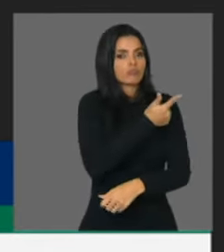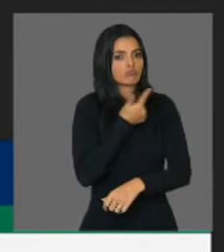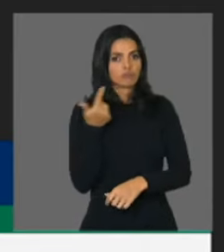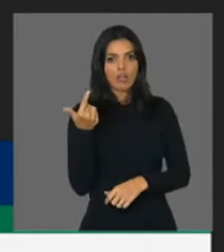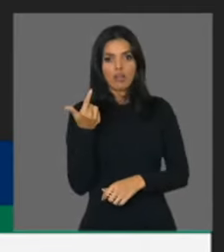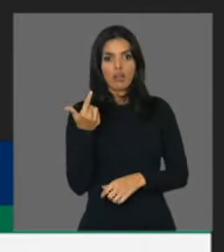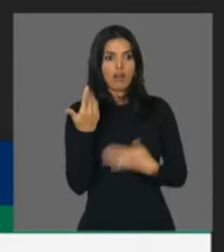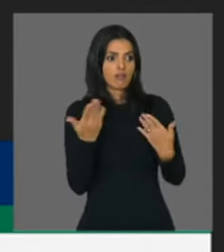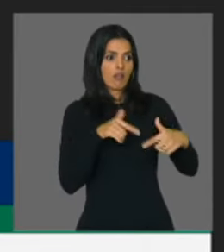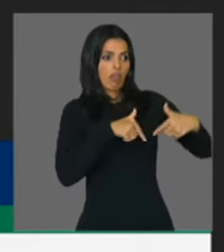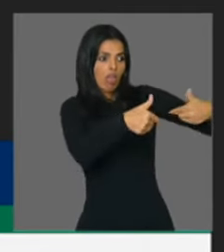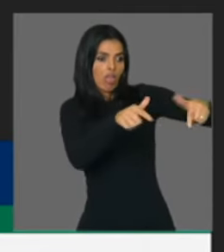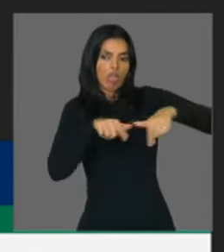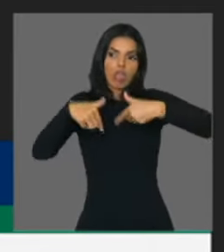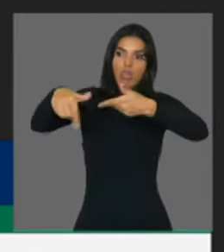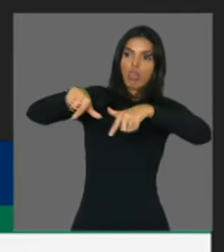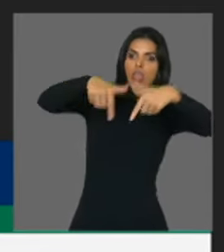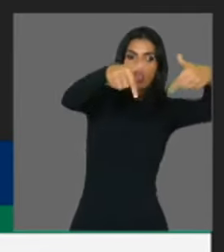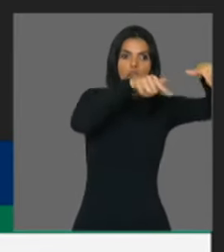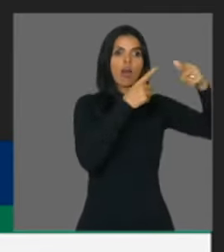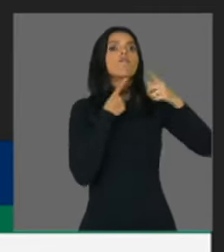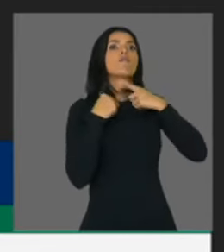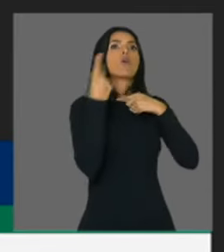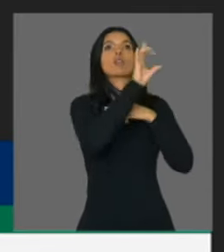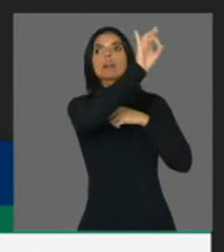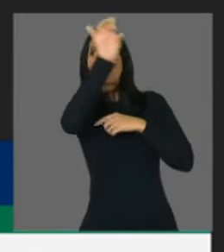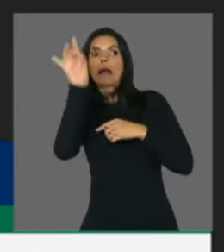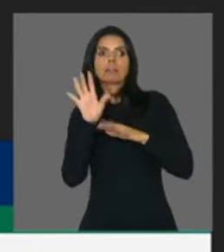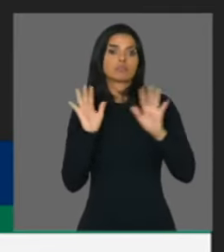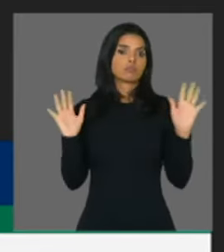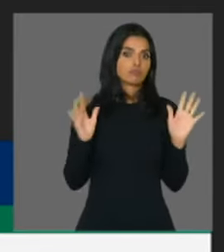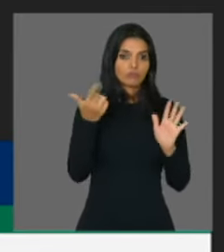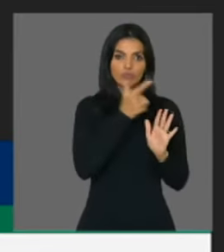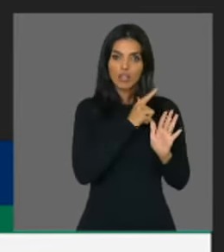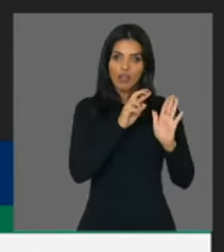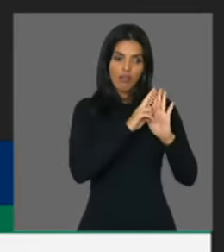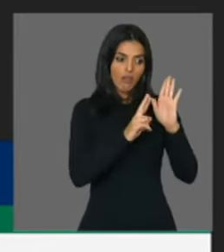MINISTÉRIO DA SAÚDE DO BRASIL, CADA UM FAZ O SEU JOGO, CADA UM FAZ A SUA